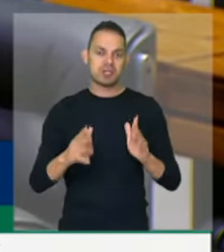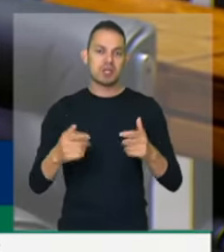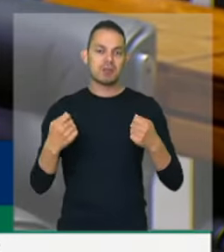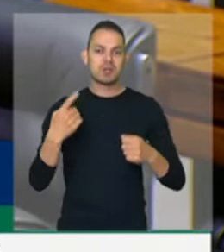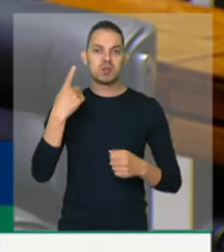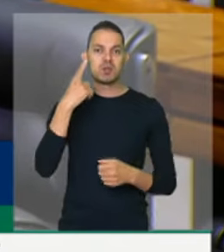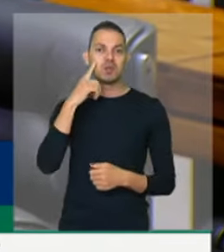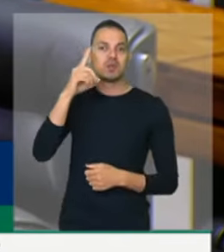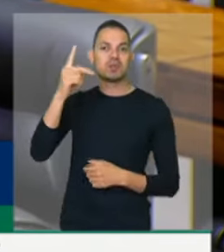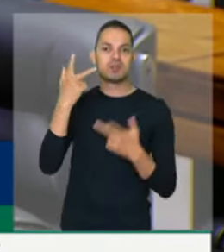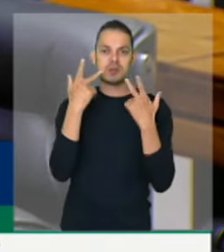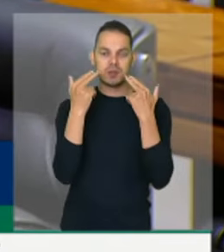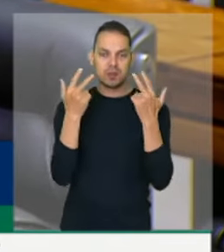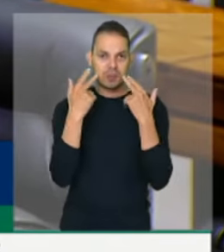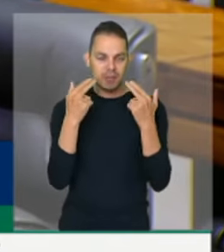ENFERMARIA DE UTI SEM SER COVID, É NO MÁXIMO 800 REAIS